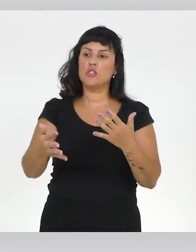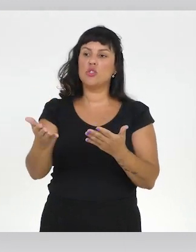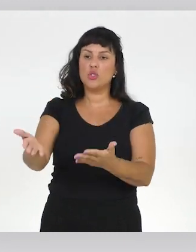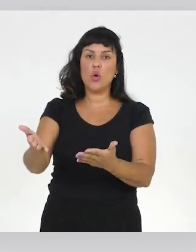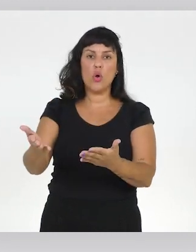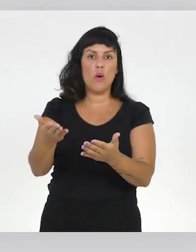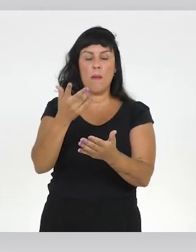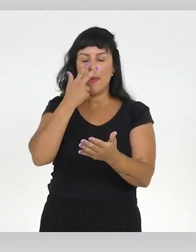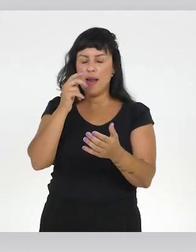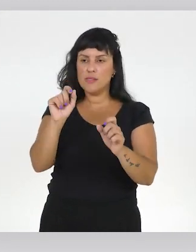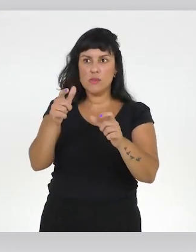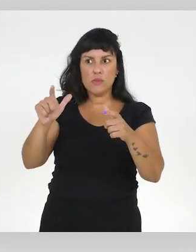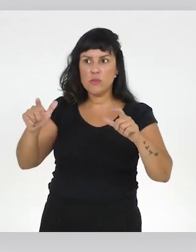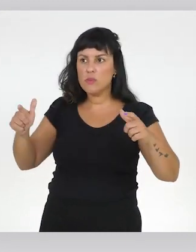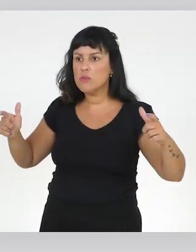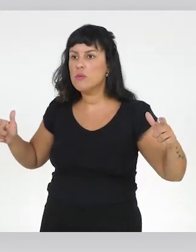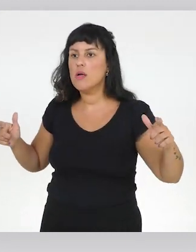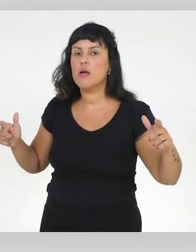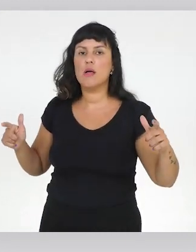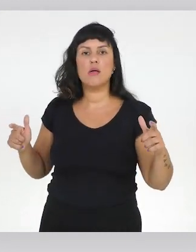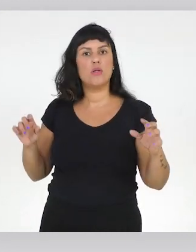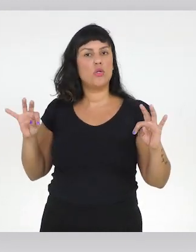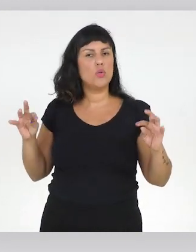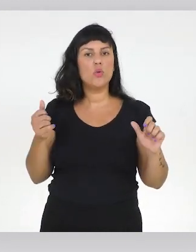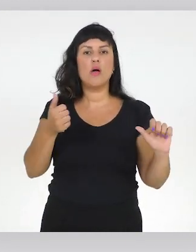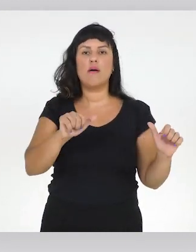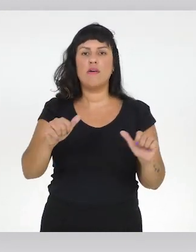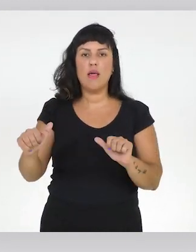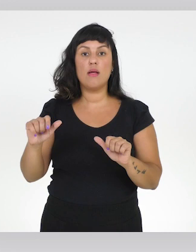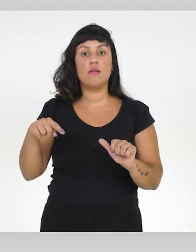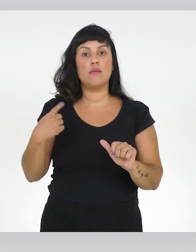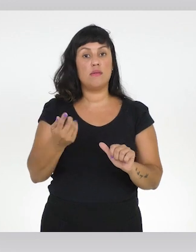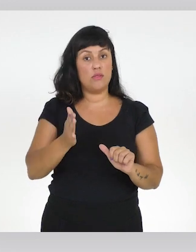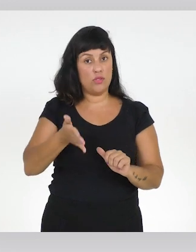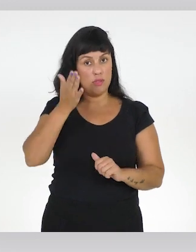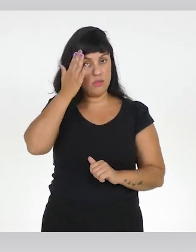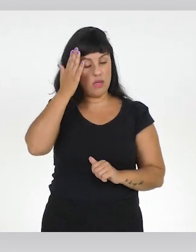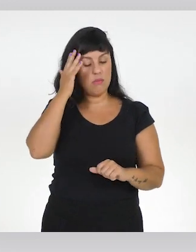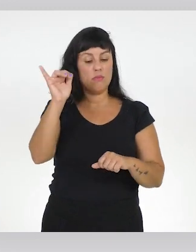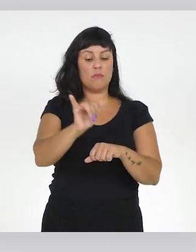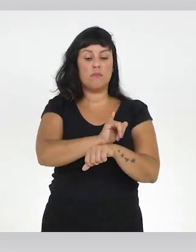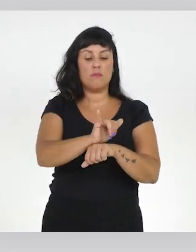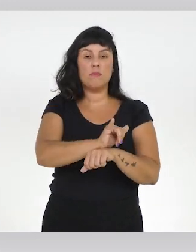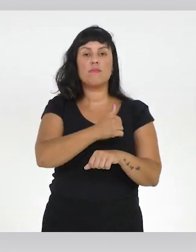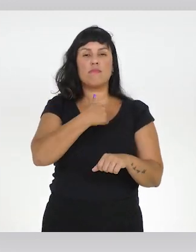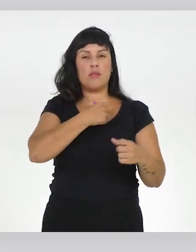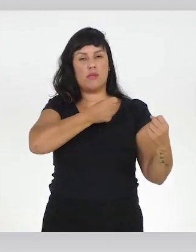aqui todas são eficazes e a gente pode lançar mão de outras